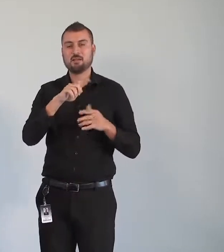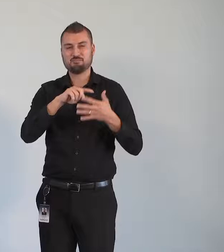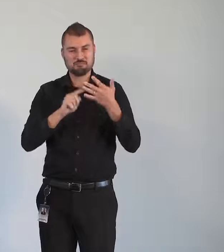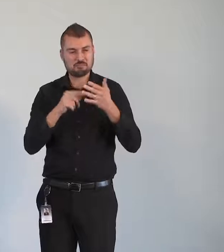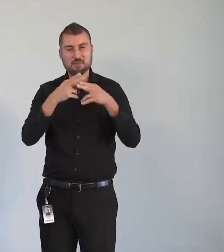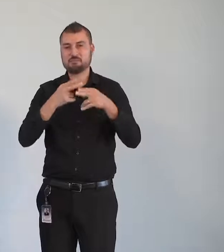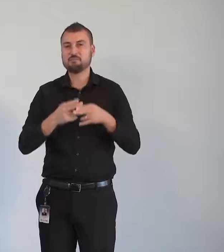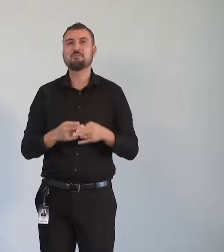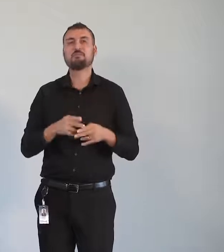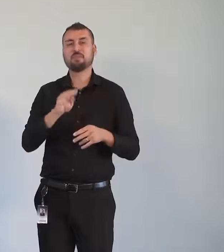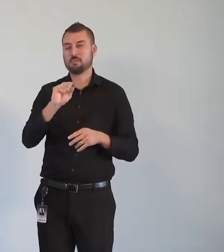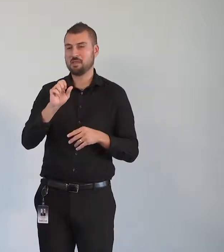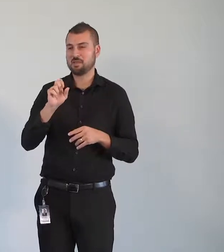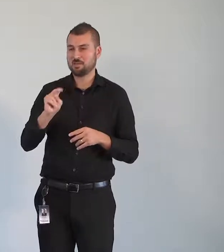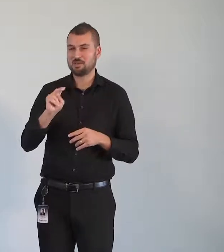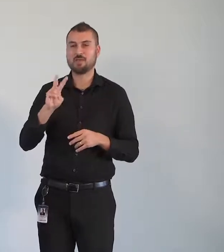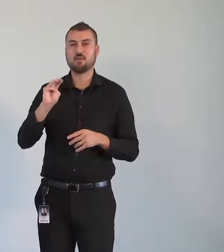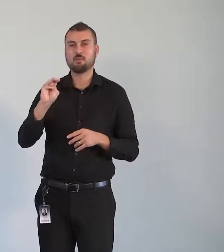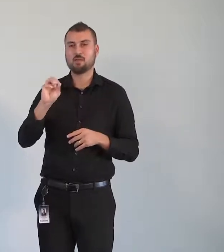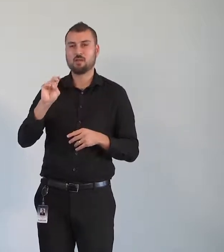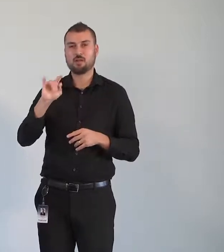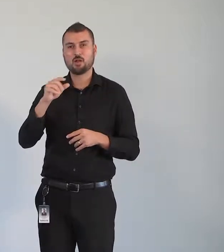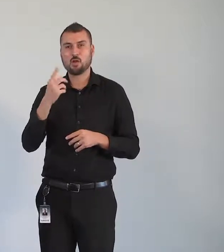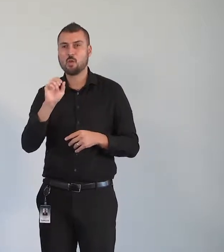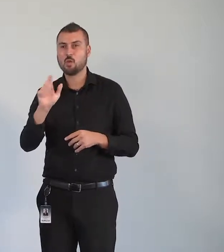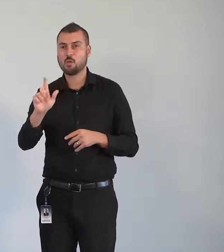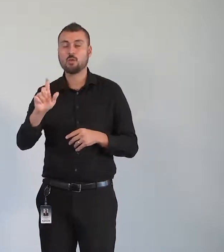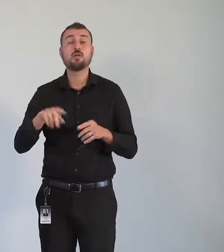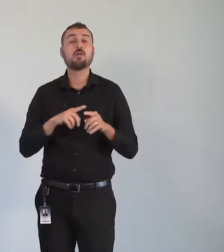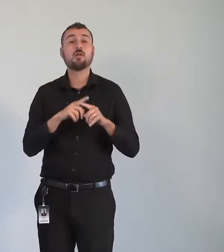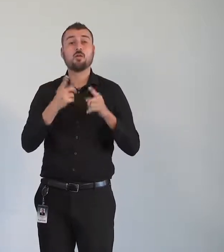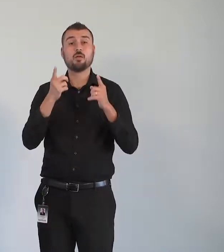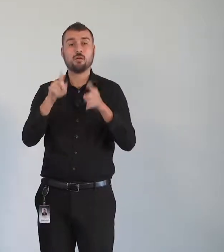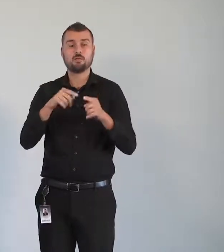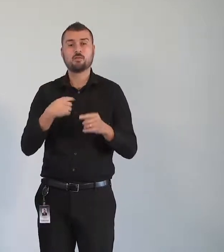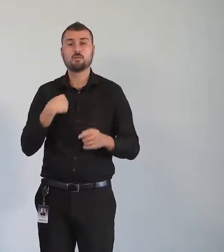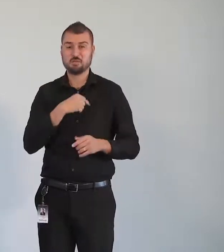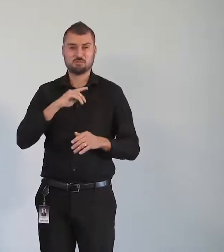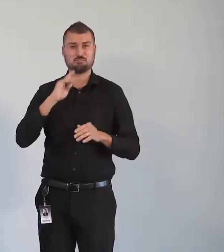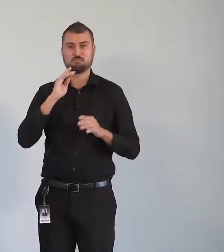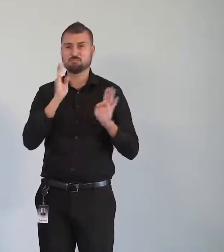monigold nuestro equipo aquí en el museo ha planeado un día completo de actividades y eventos durante la